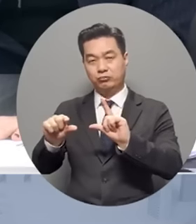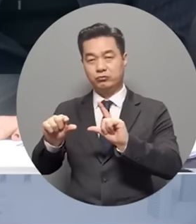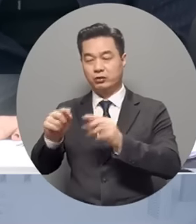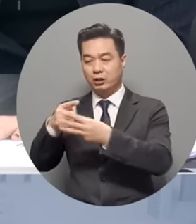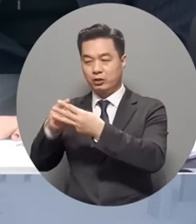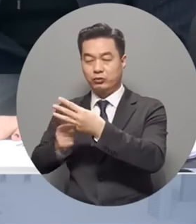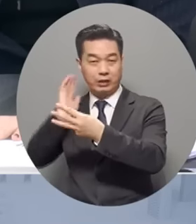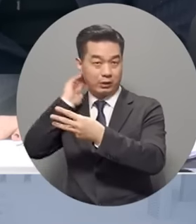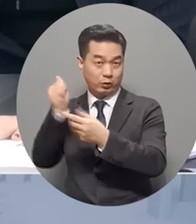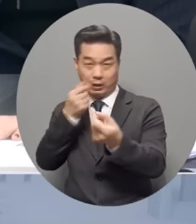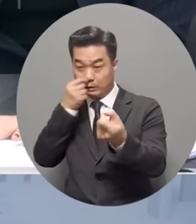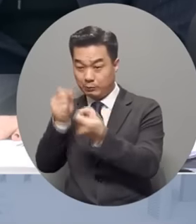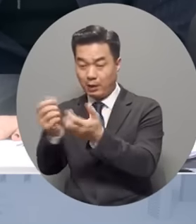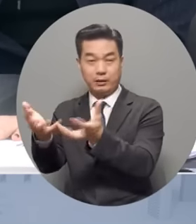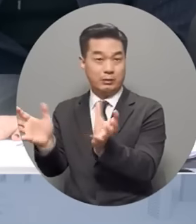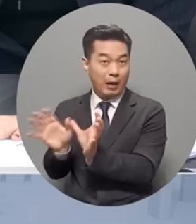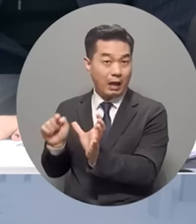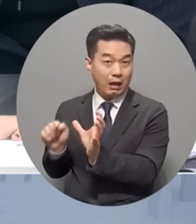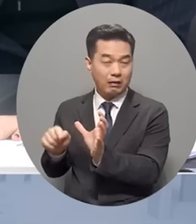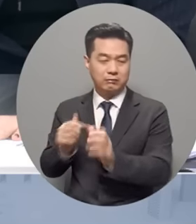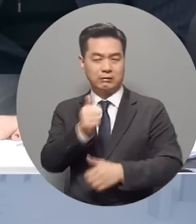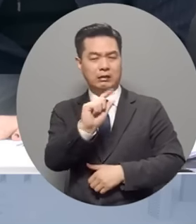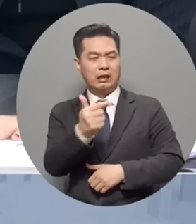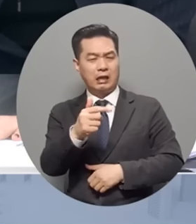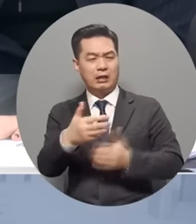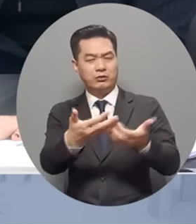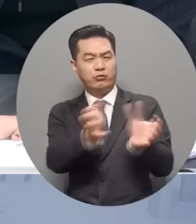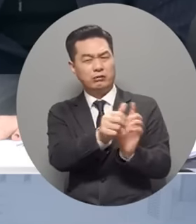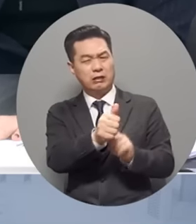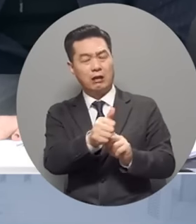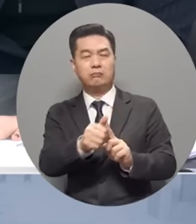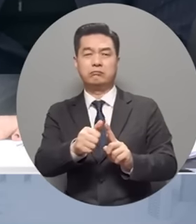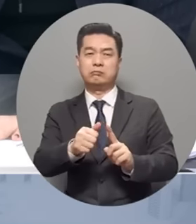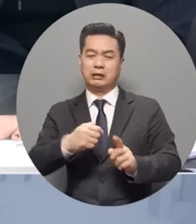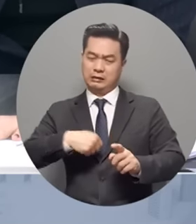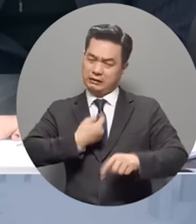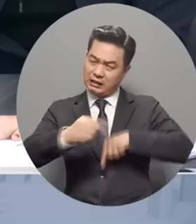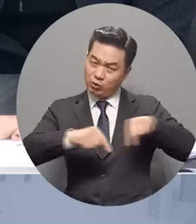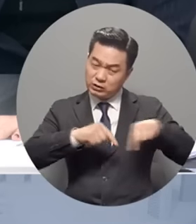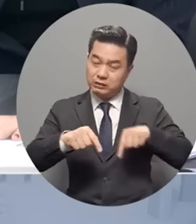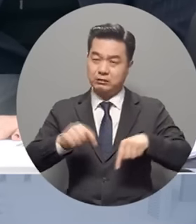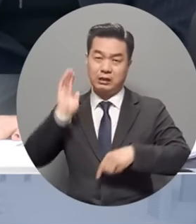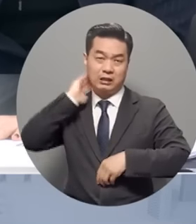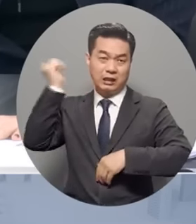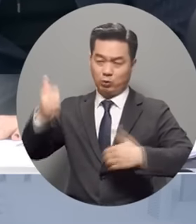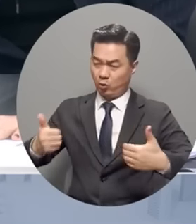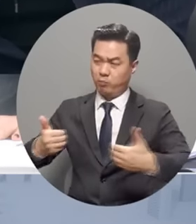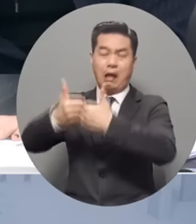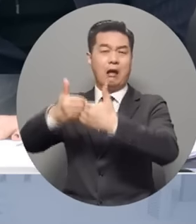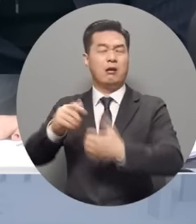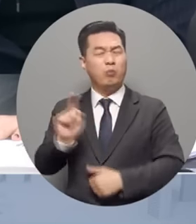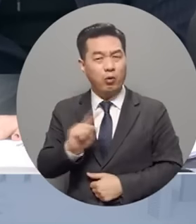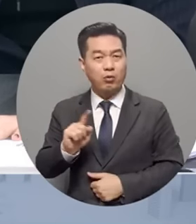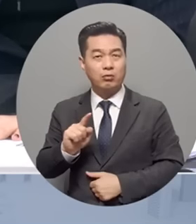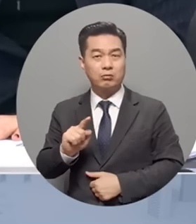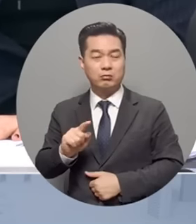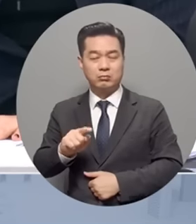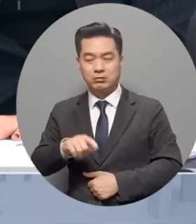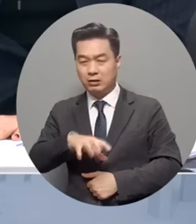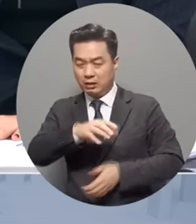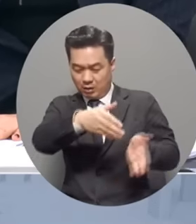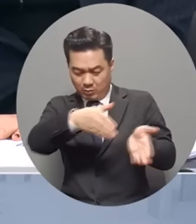일부 친윤계 의원들은 한 위원장이 자기 정치 한다, 대통령과 싸우려는 거냐, 이런